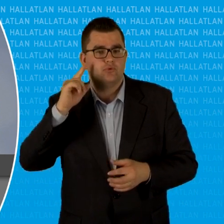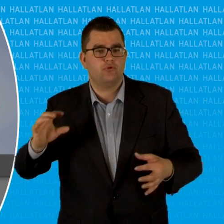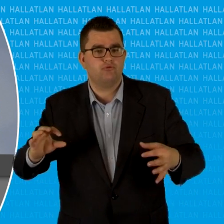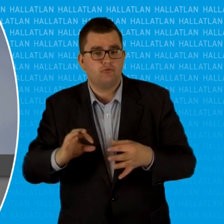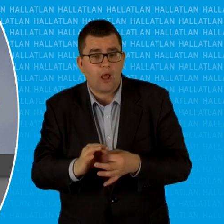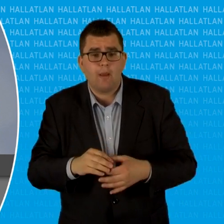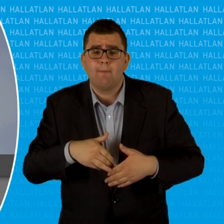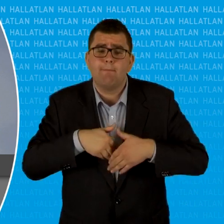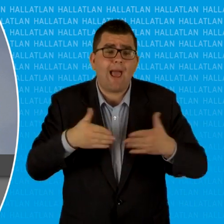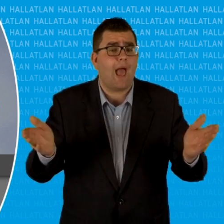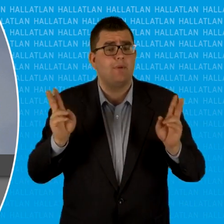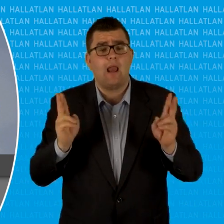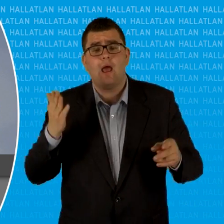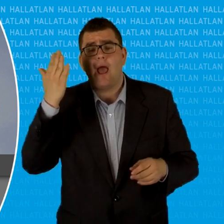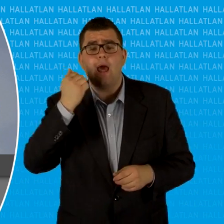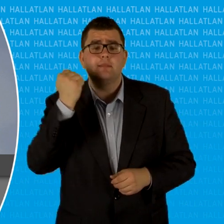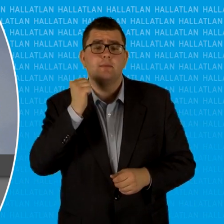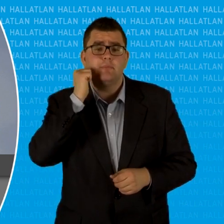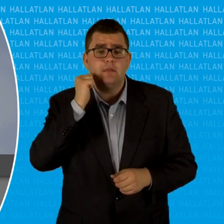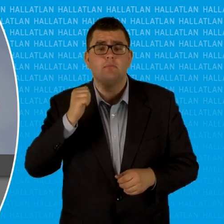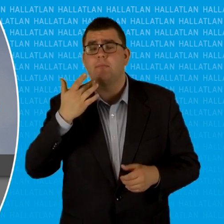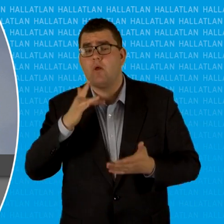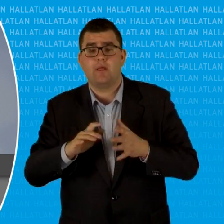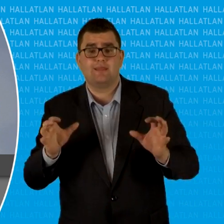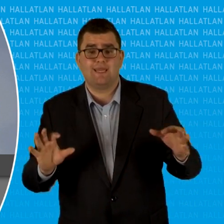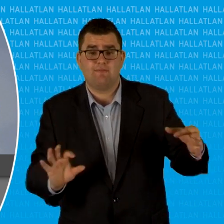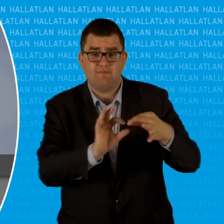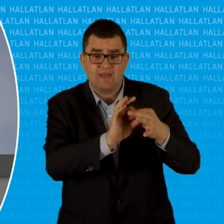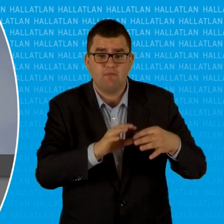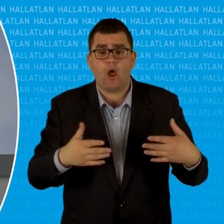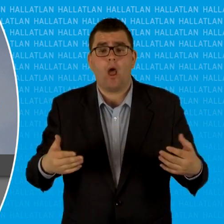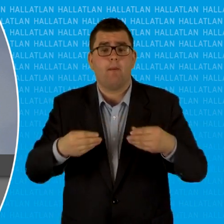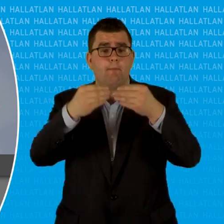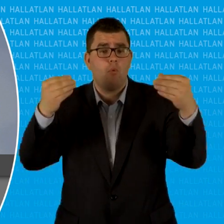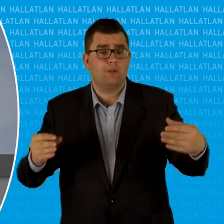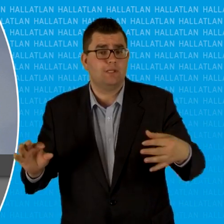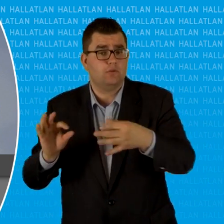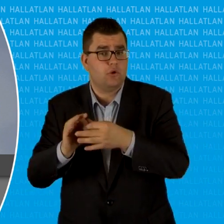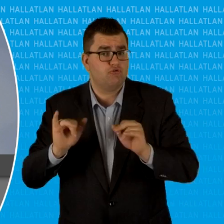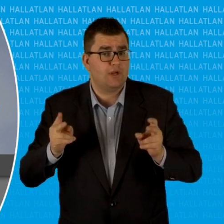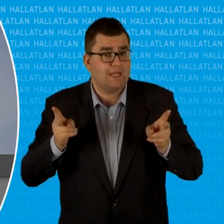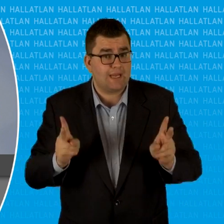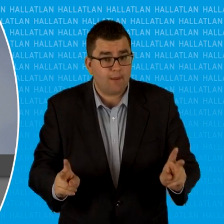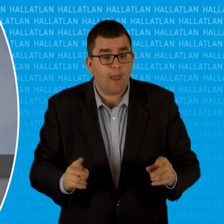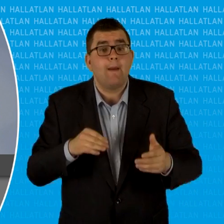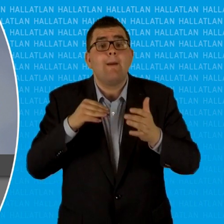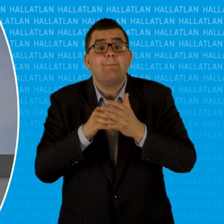bármilyen HDMI-porttal szerelt tévére vagy monitorra ráköthető,